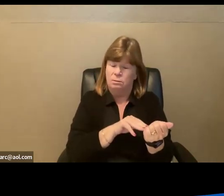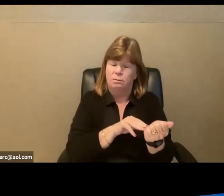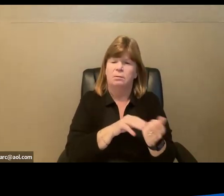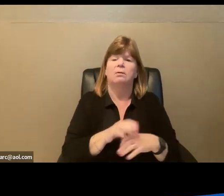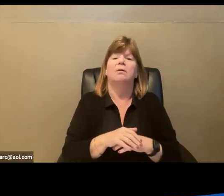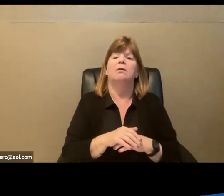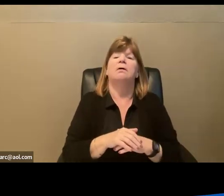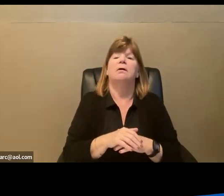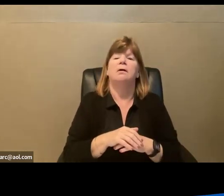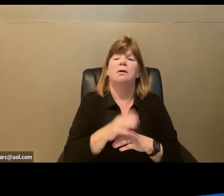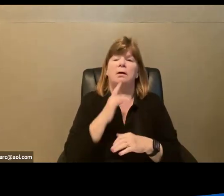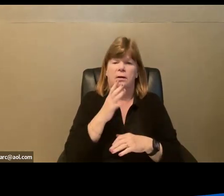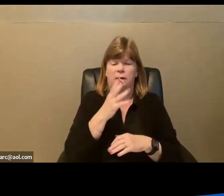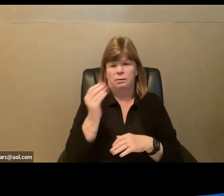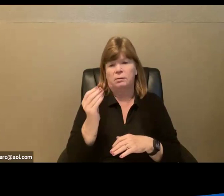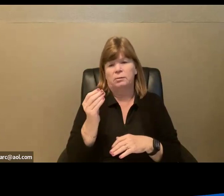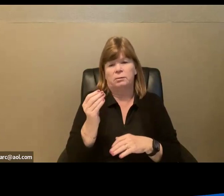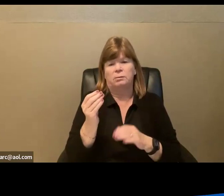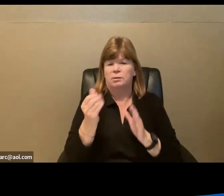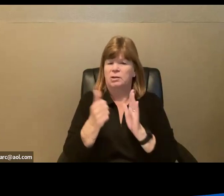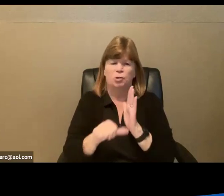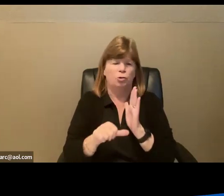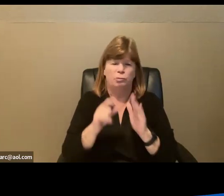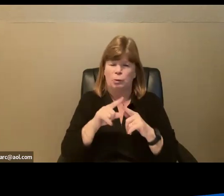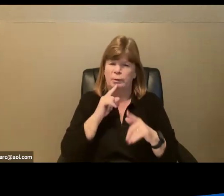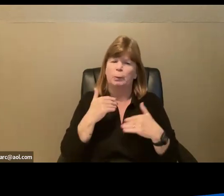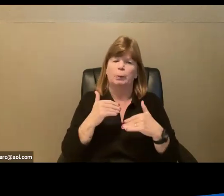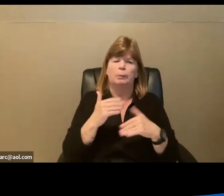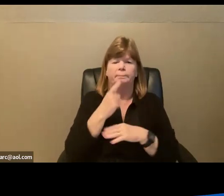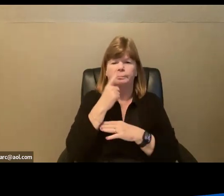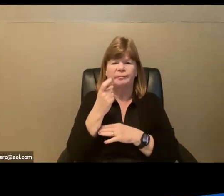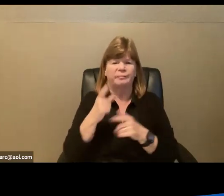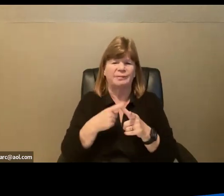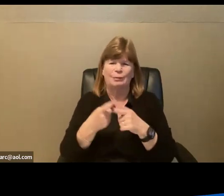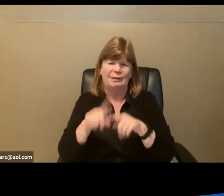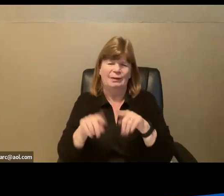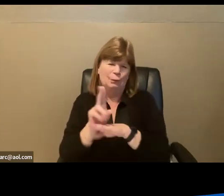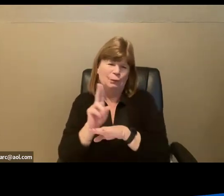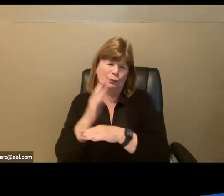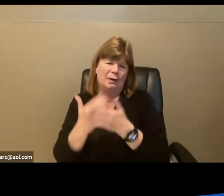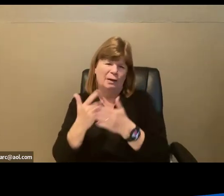y la cirugía realmente te retrasará porque entonces no podrás usar tu mano. Lo harán con una mano a la vez.